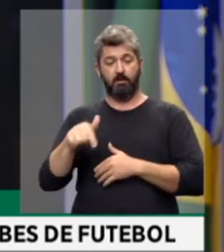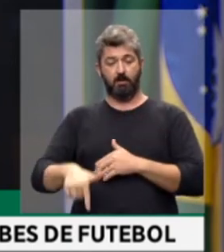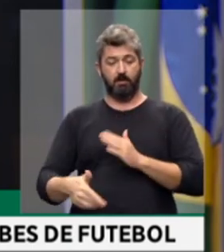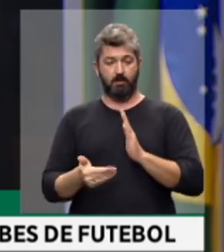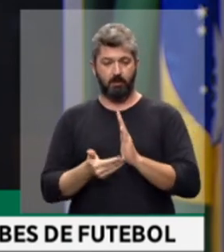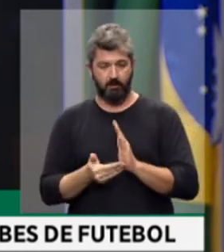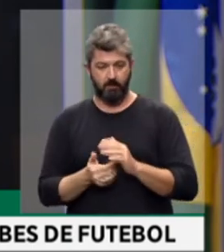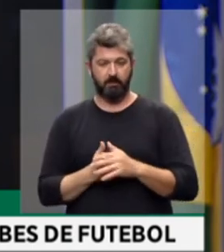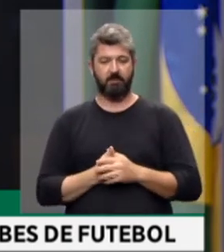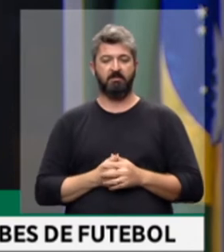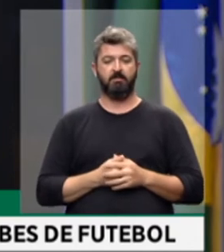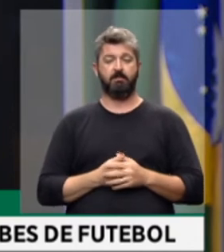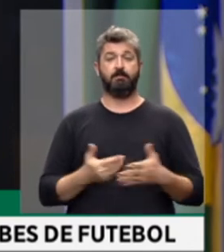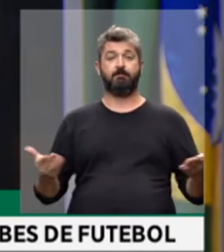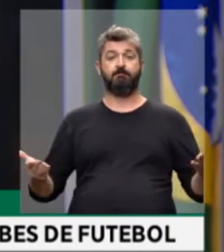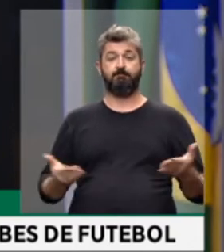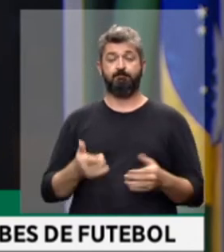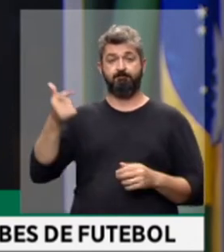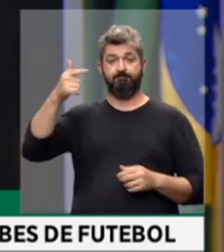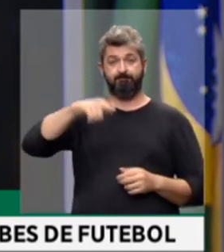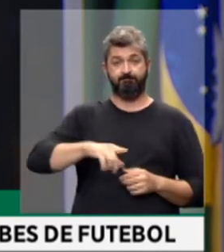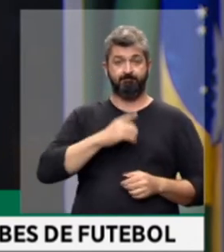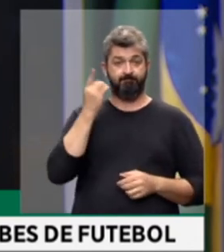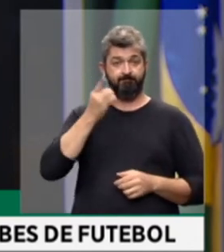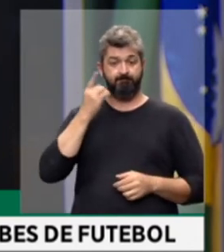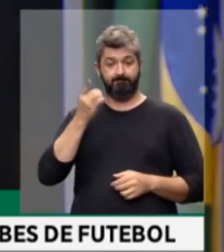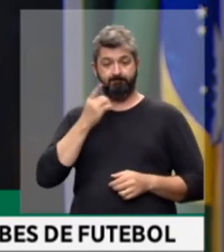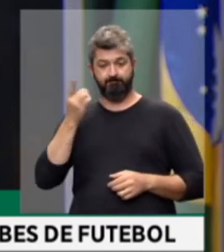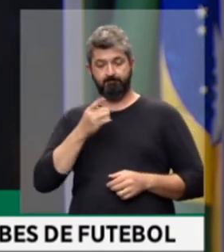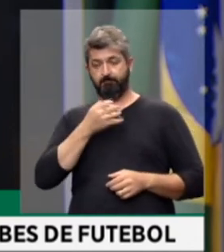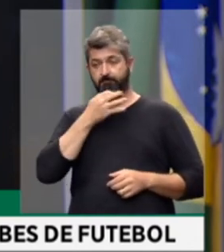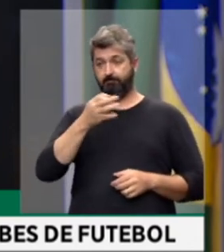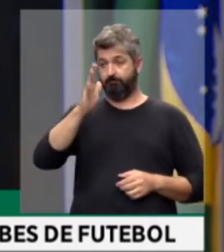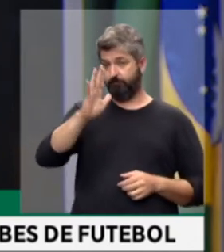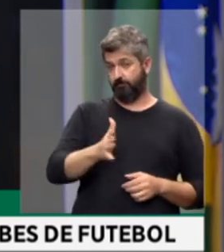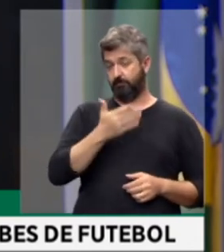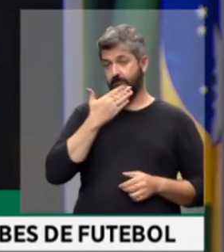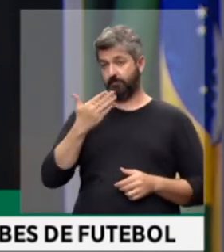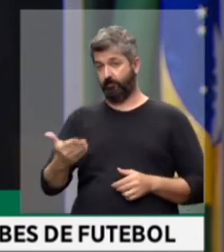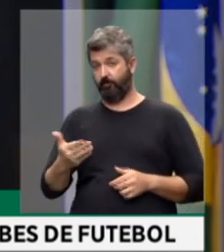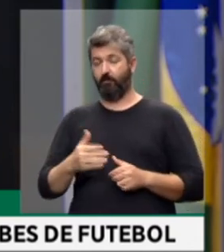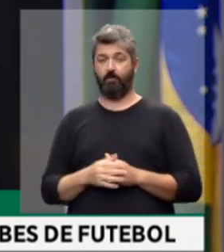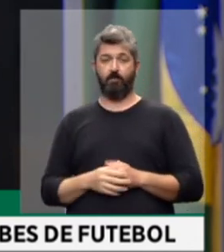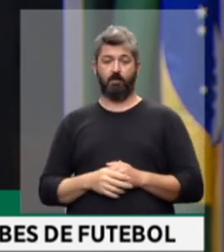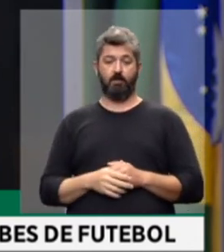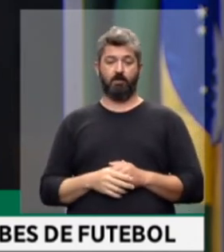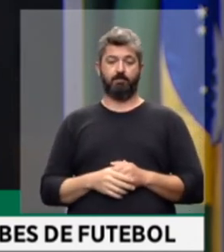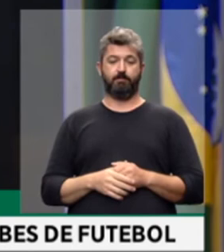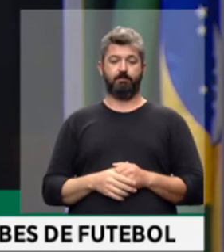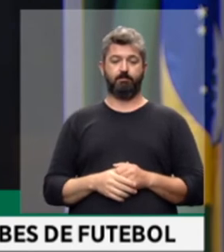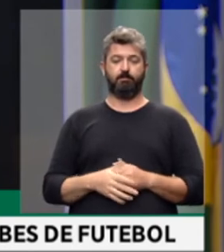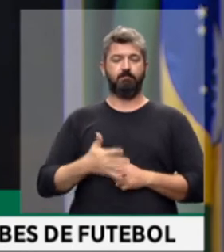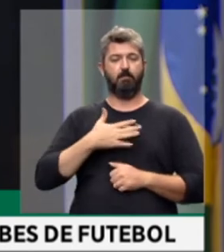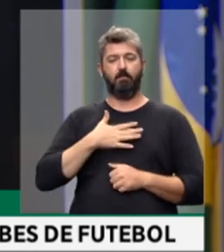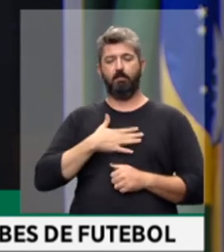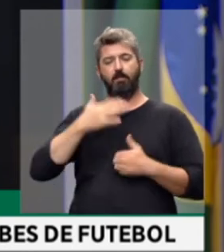COMO A CÂMARA DOS DEPUTADOS QUE QUERIA DESDE O COMEÇO, ESSE FOI O TEXTO APROVADO PELA CÂMARA DOS DEPUTADOS E HOJE